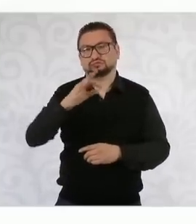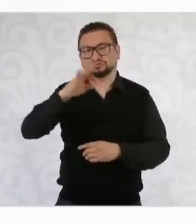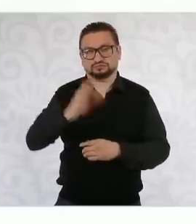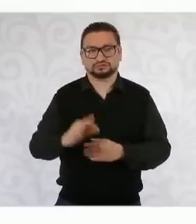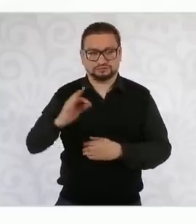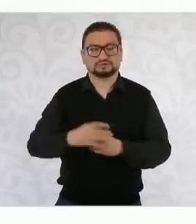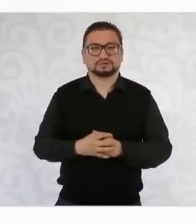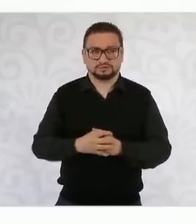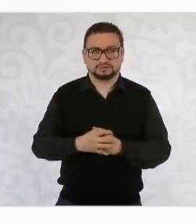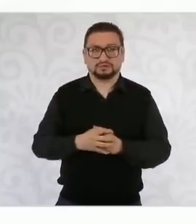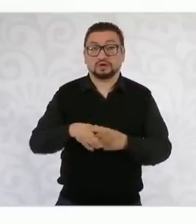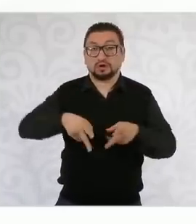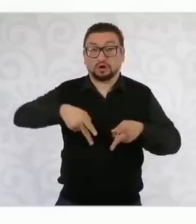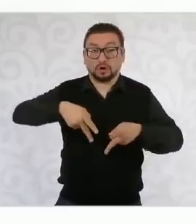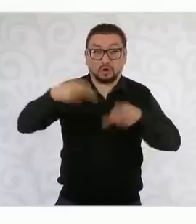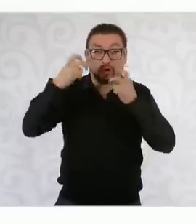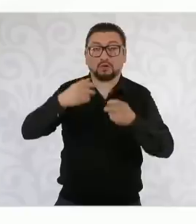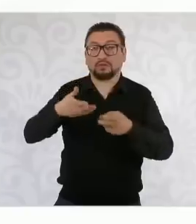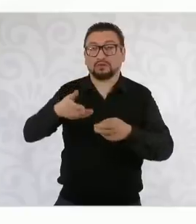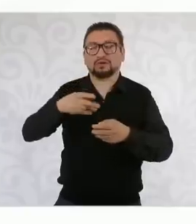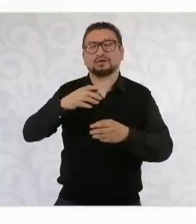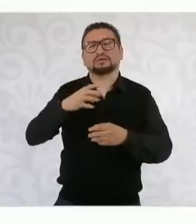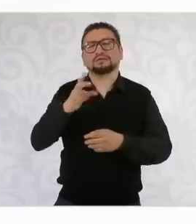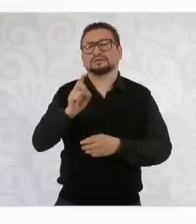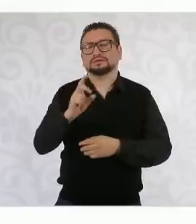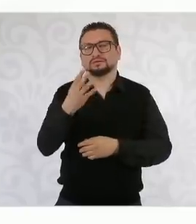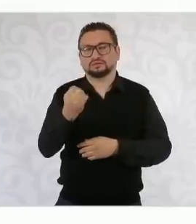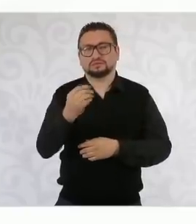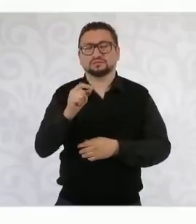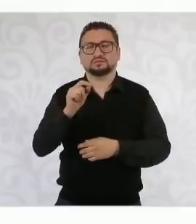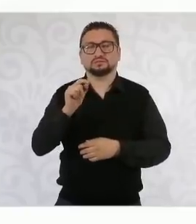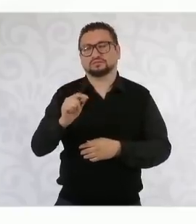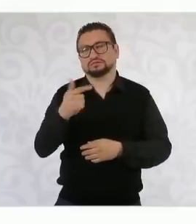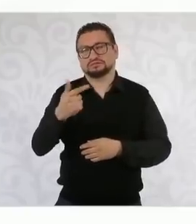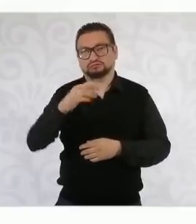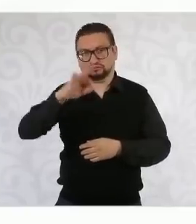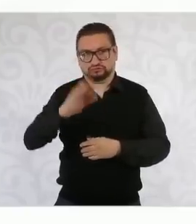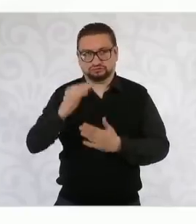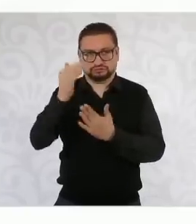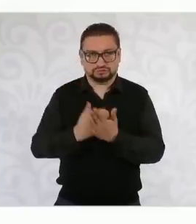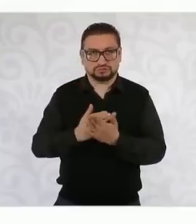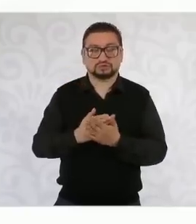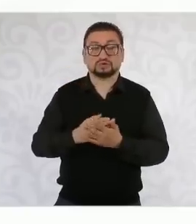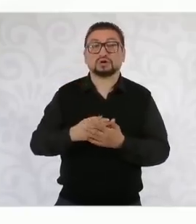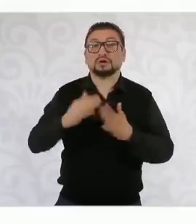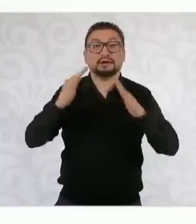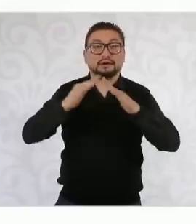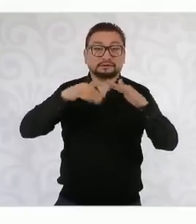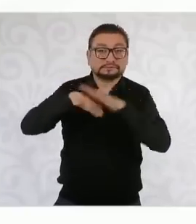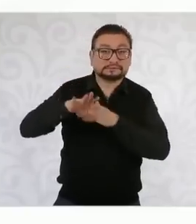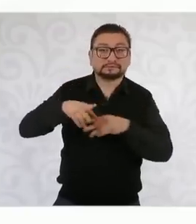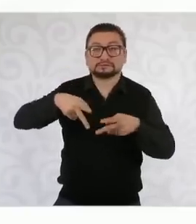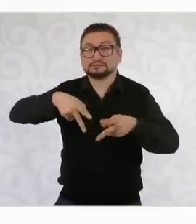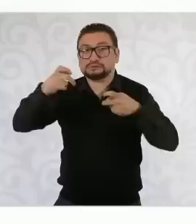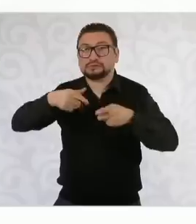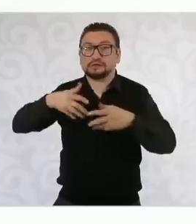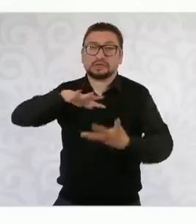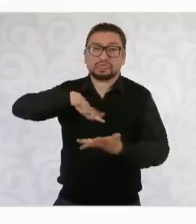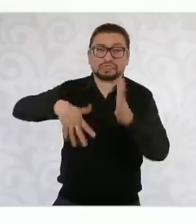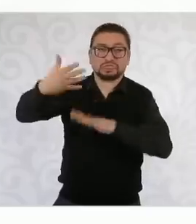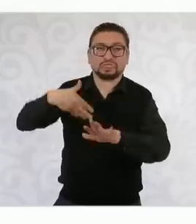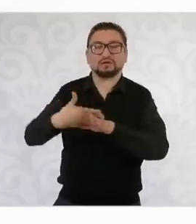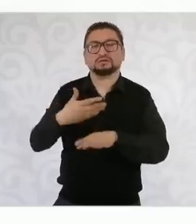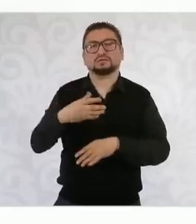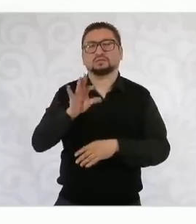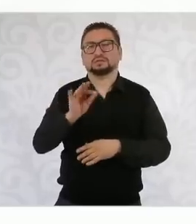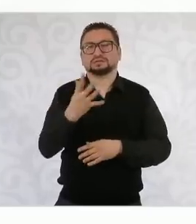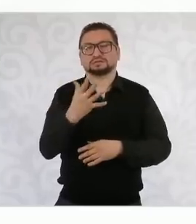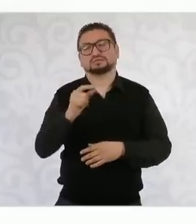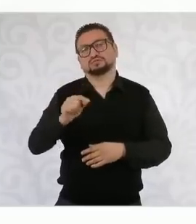todos los robos con violencia en 39.7 por en robo a casa habitación con violencia de menos 45.7 por